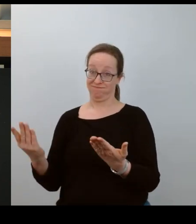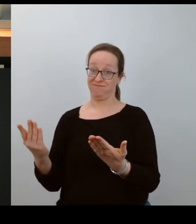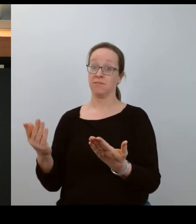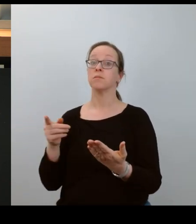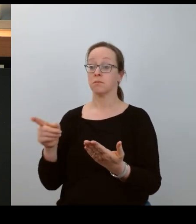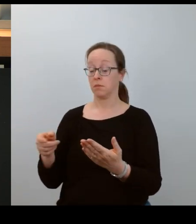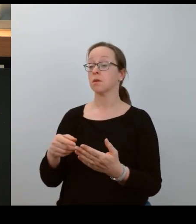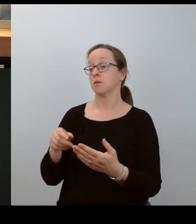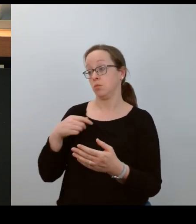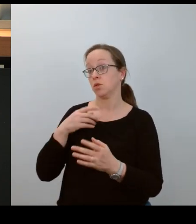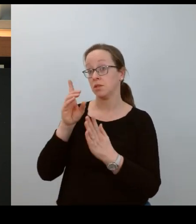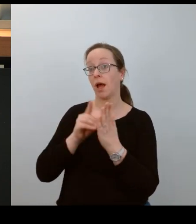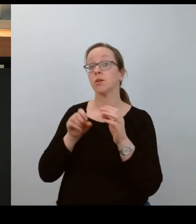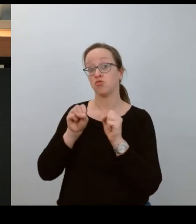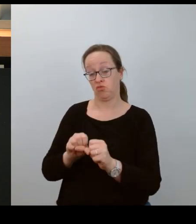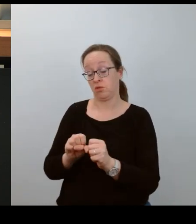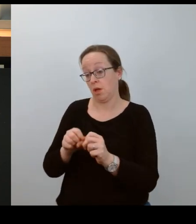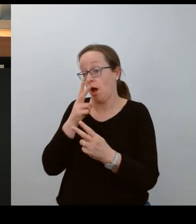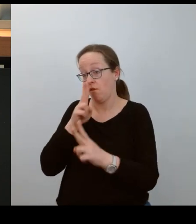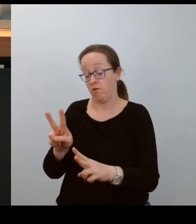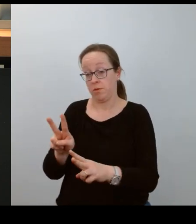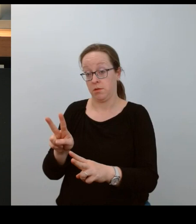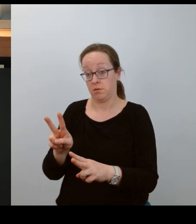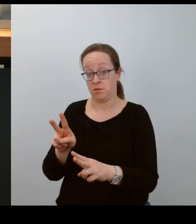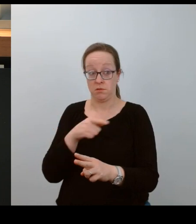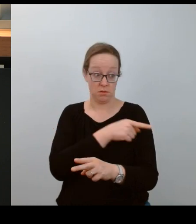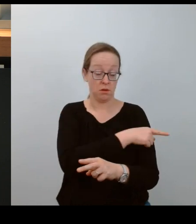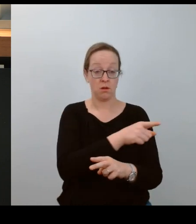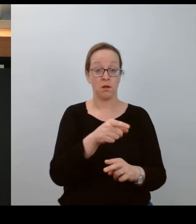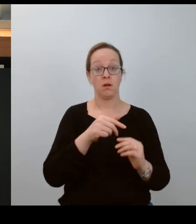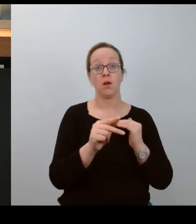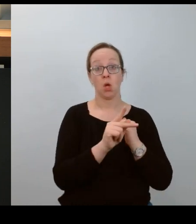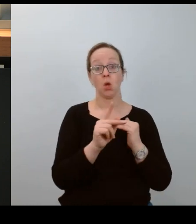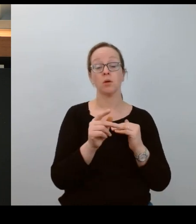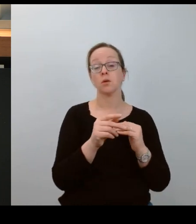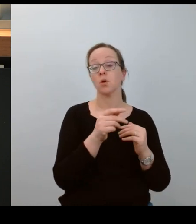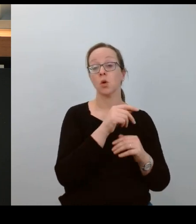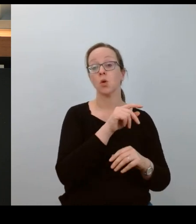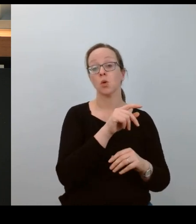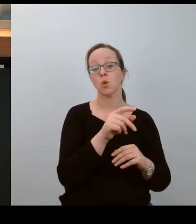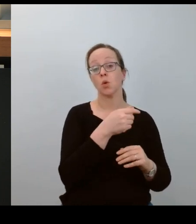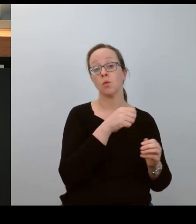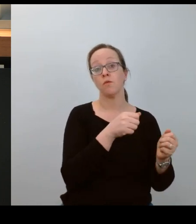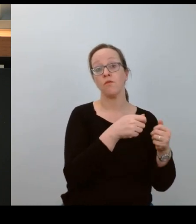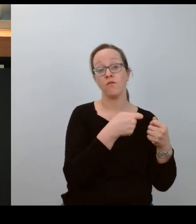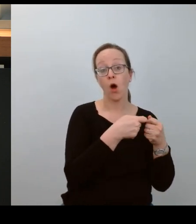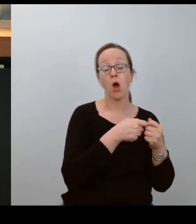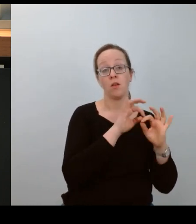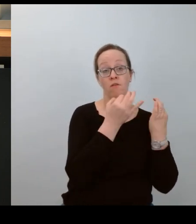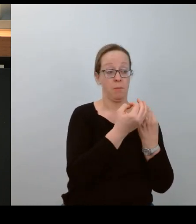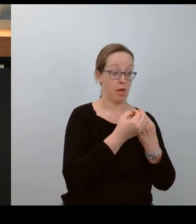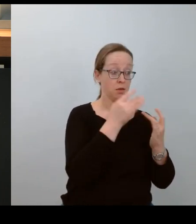Häufig wird Datenschutz angeführt, um vom eigenen Versagen abzulenken. Dann heißt es schnell ja, wir würden ja gerne machen.